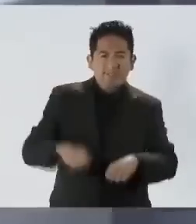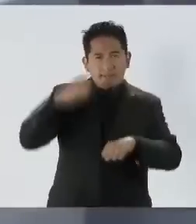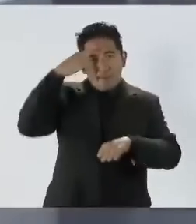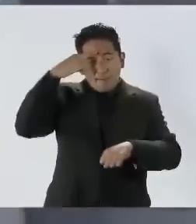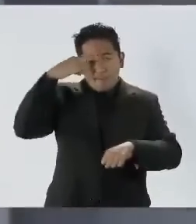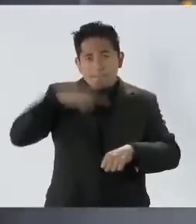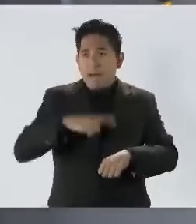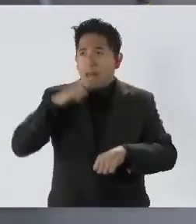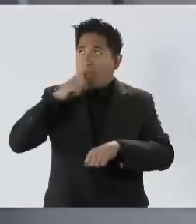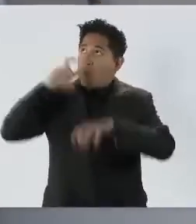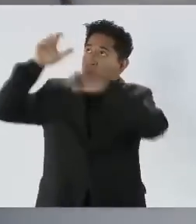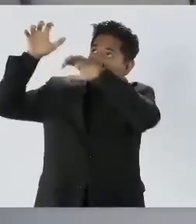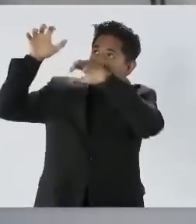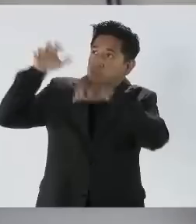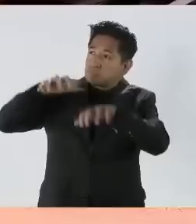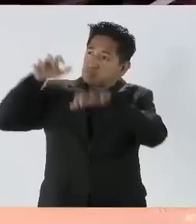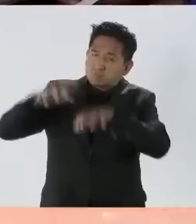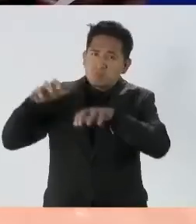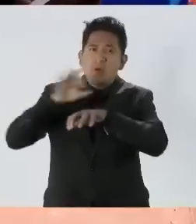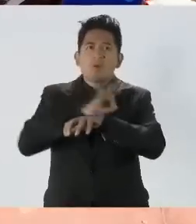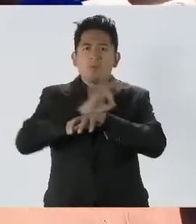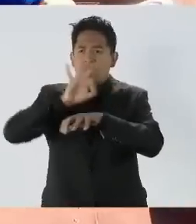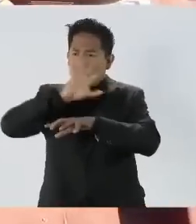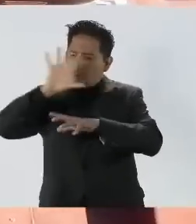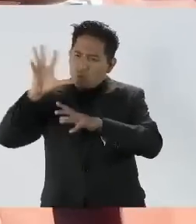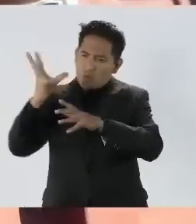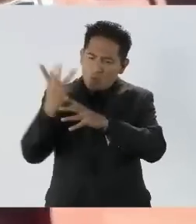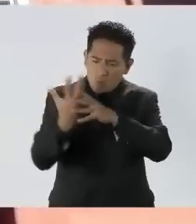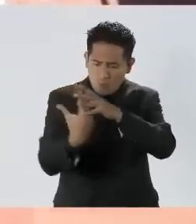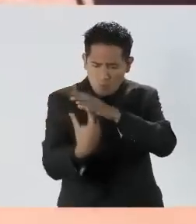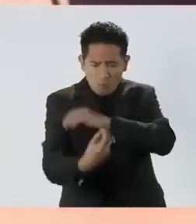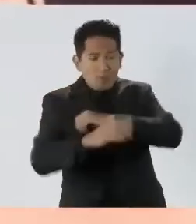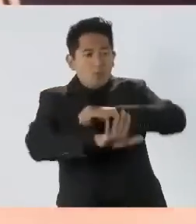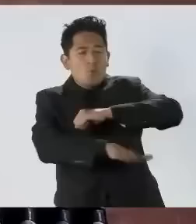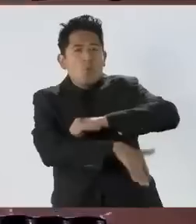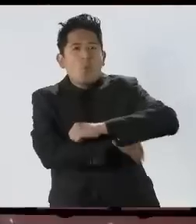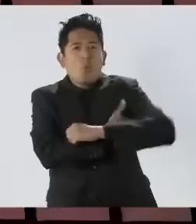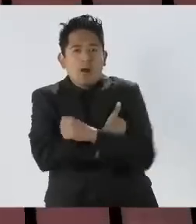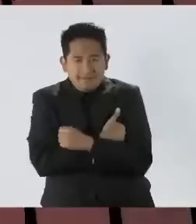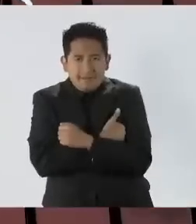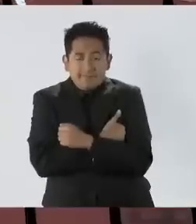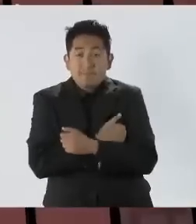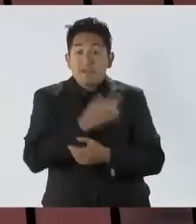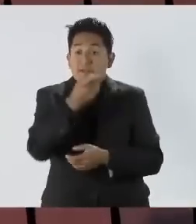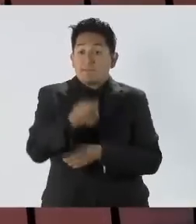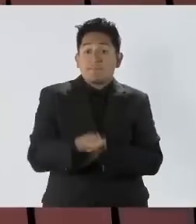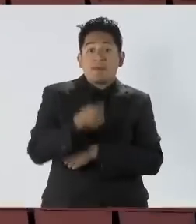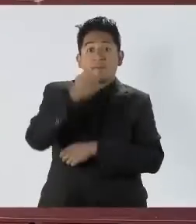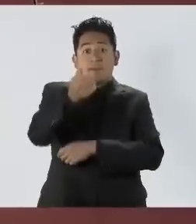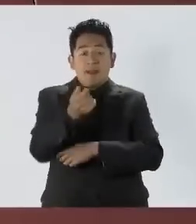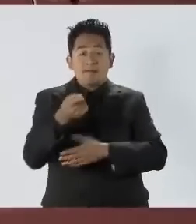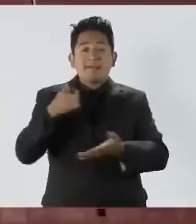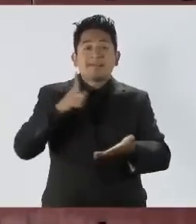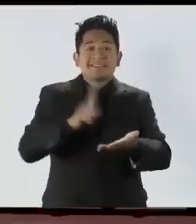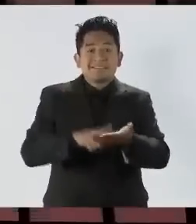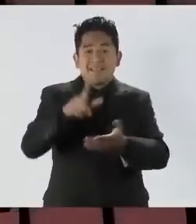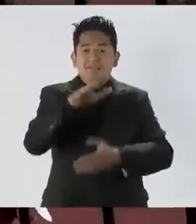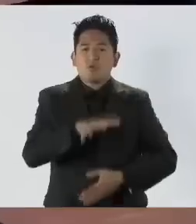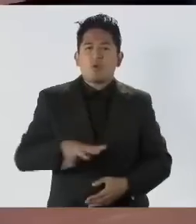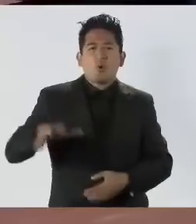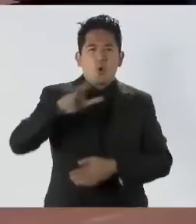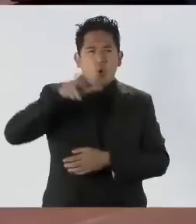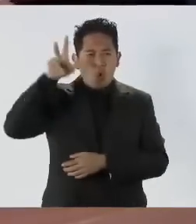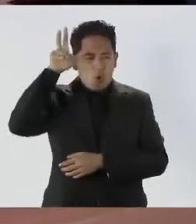mercado Martínez de la Torre en la cuautemo que pronto iremos a inaugurar y lo haremos en muchos